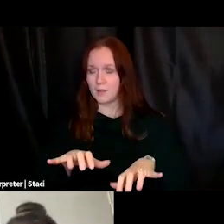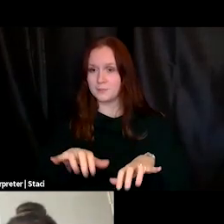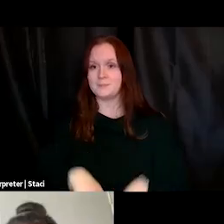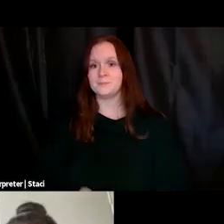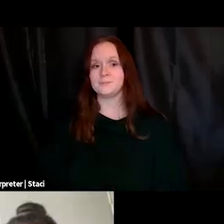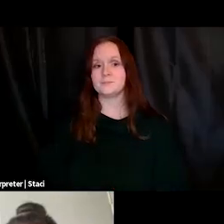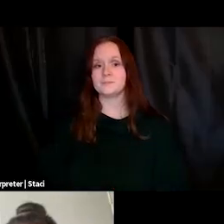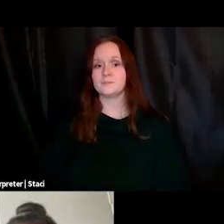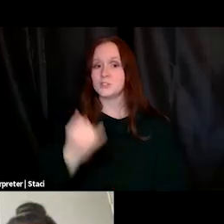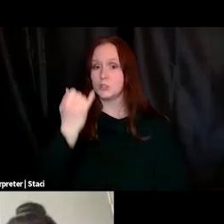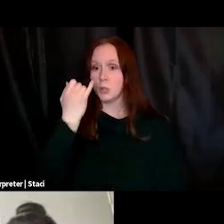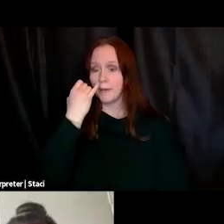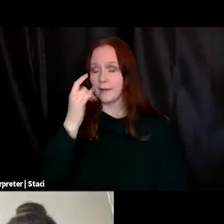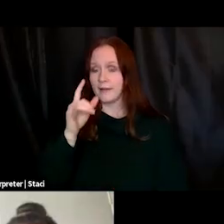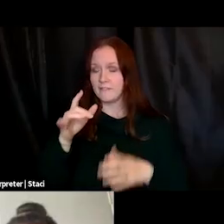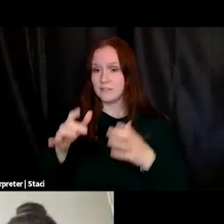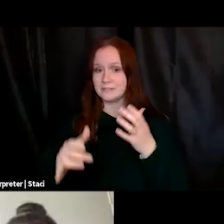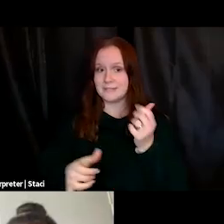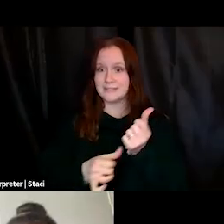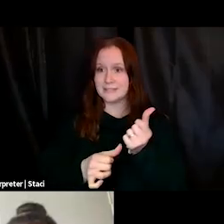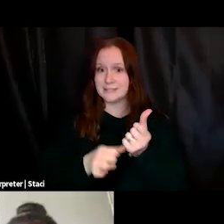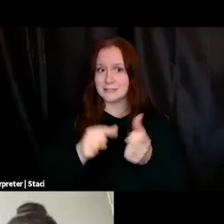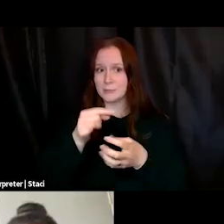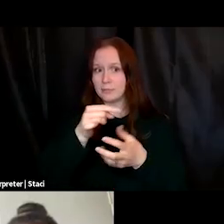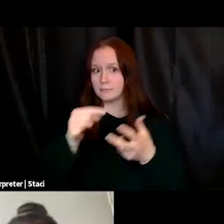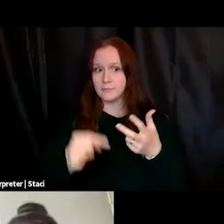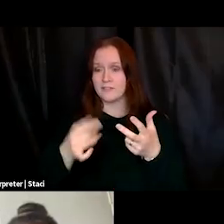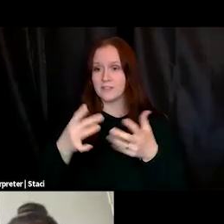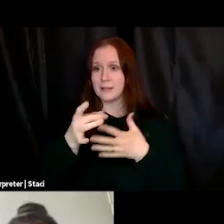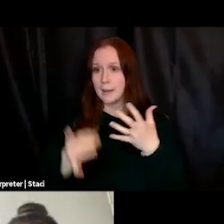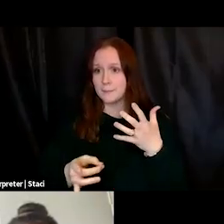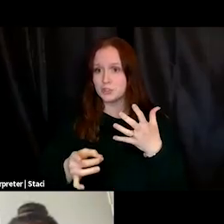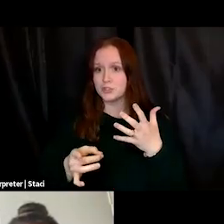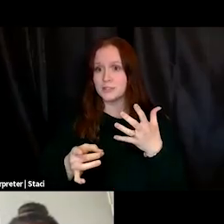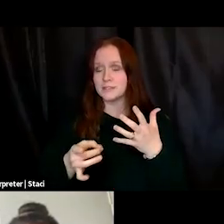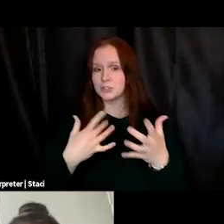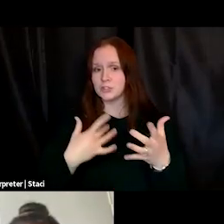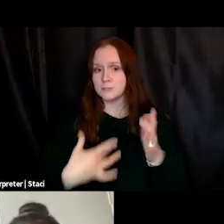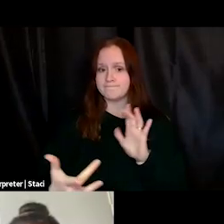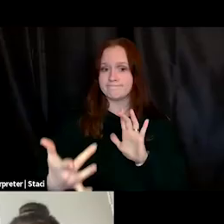Así que deben completar la evaluación para obtener el certificado de asistencia.